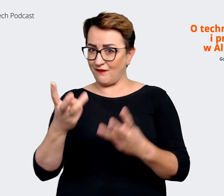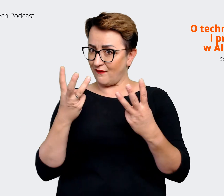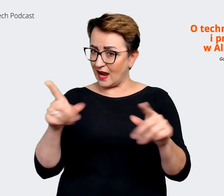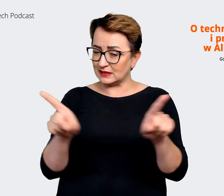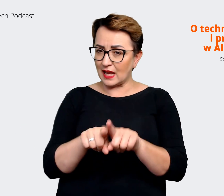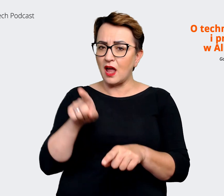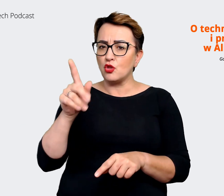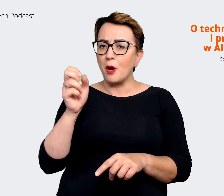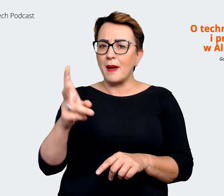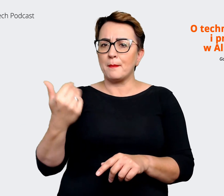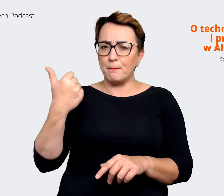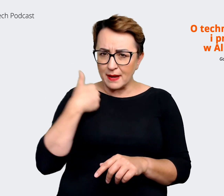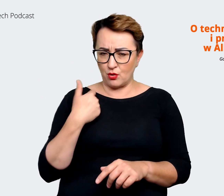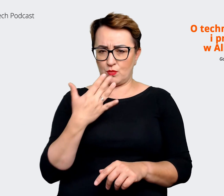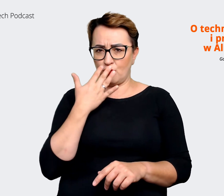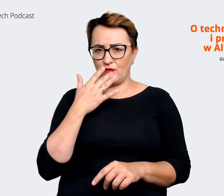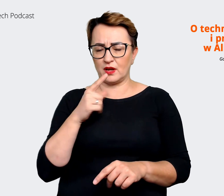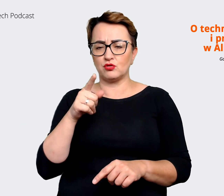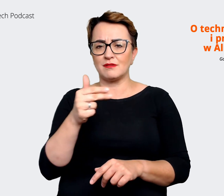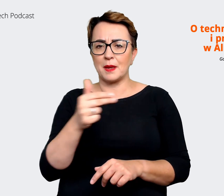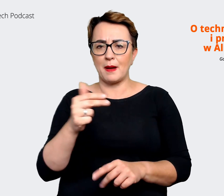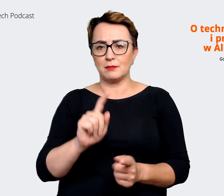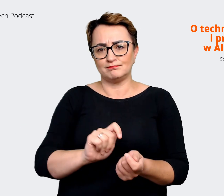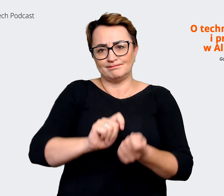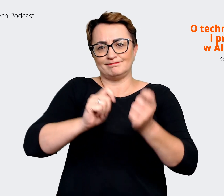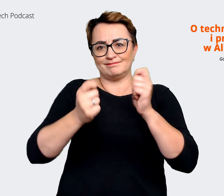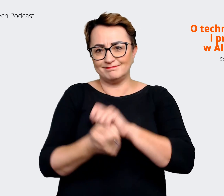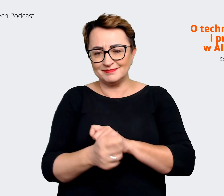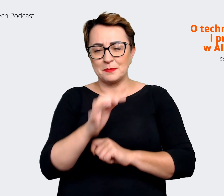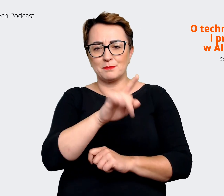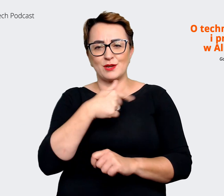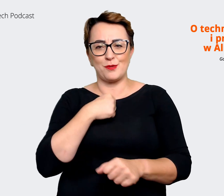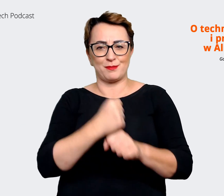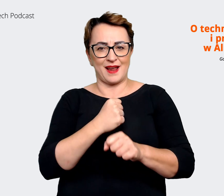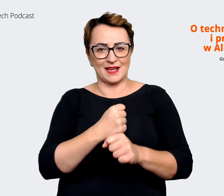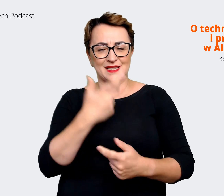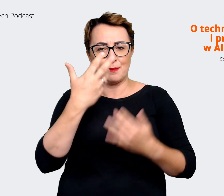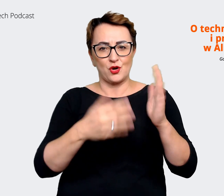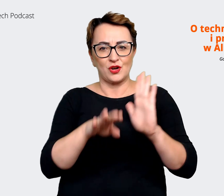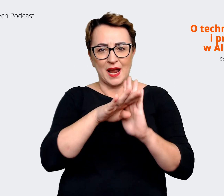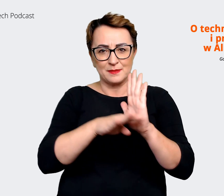trochę o tym powiedziałeś, a propos przejścia z roli programisty do roli team leadera. Patrząc na